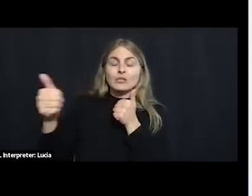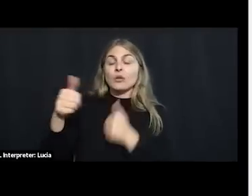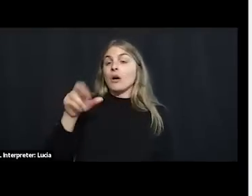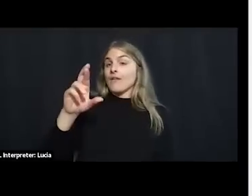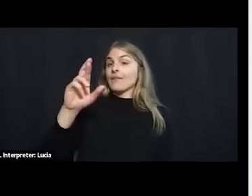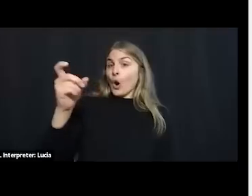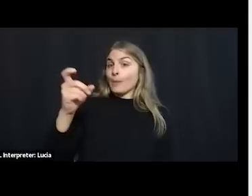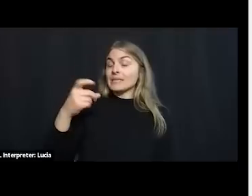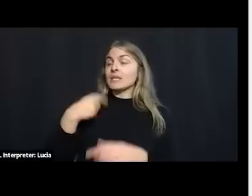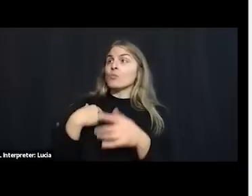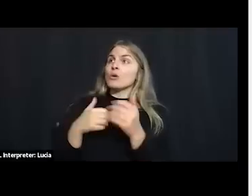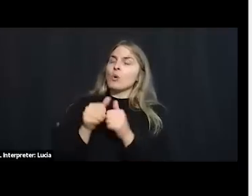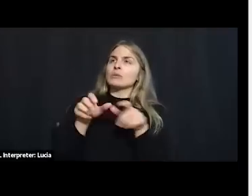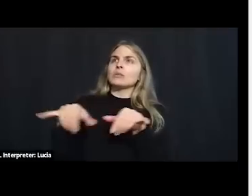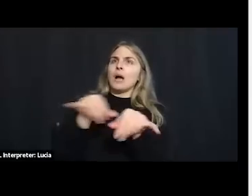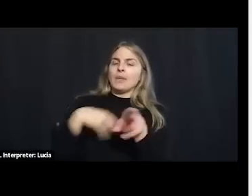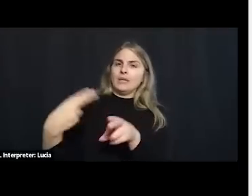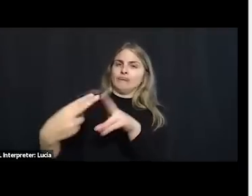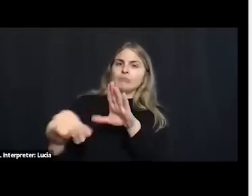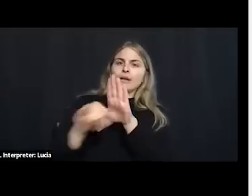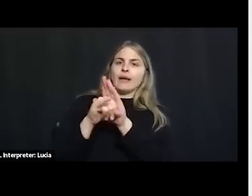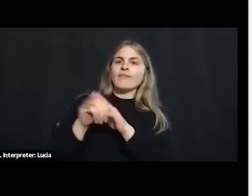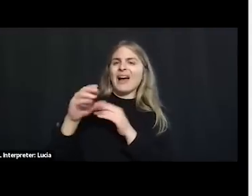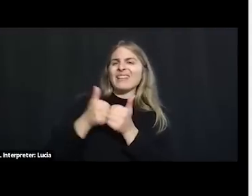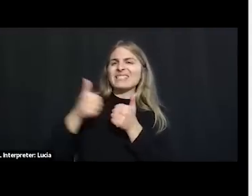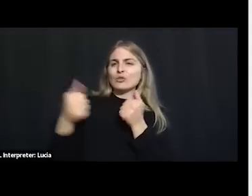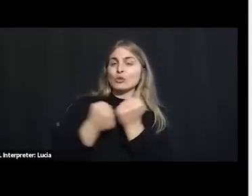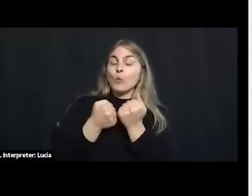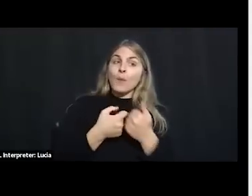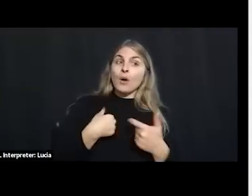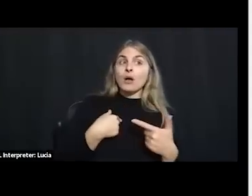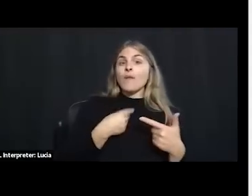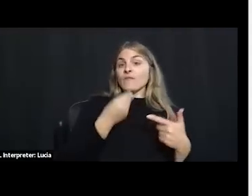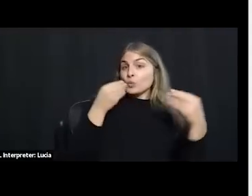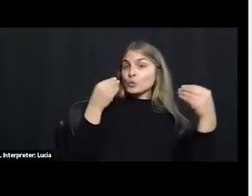más frecuentemente mencionado, las tiendas de comestibles fueron las más frecuentemente visitadas como apoyo distal.